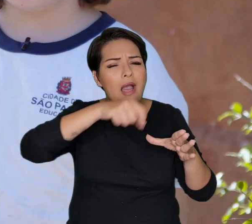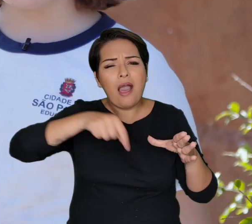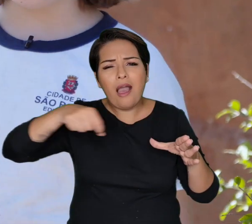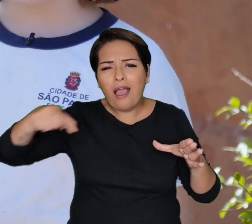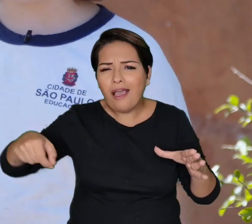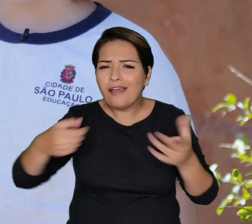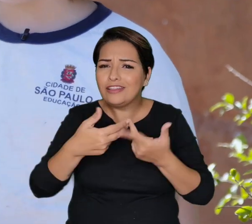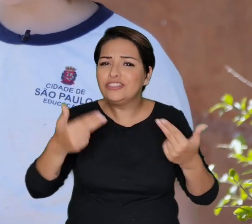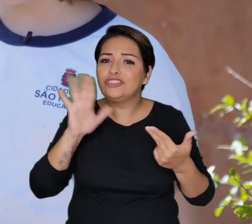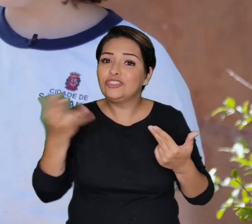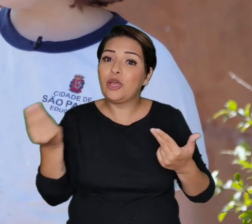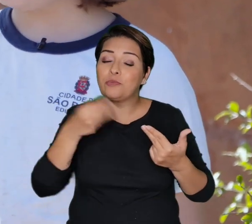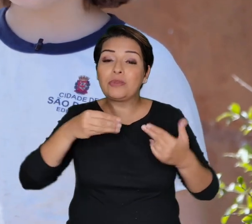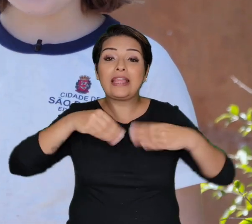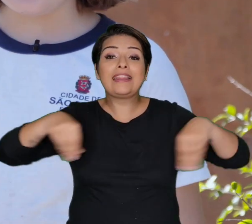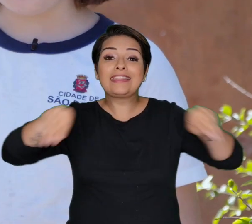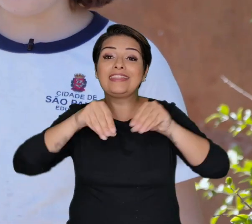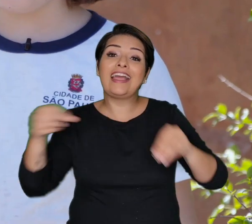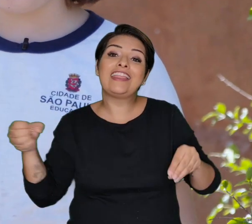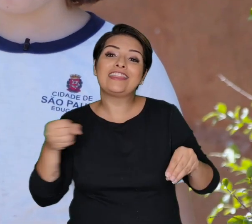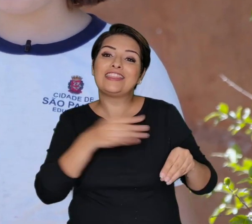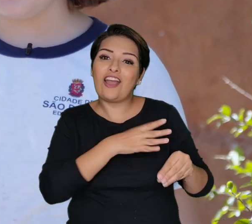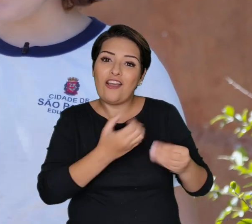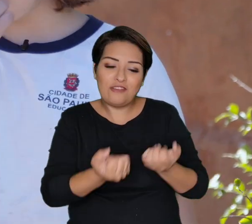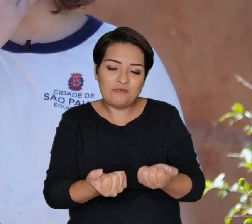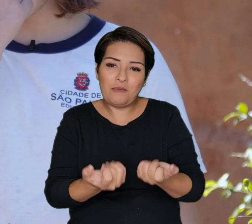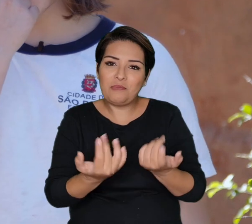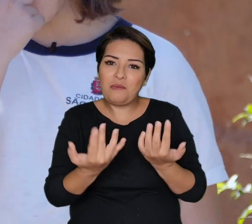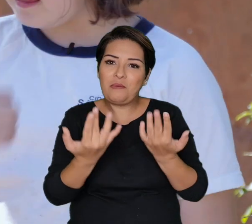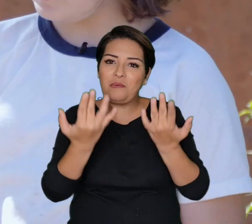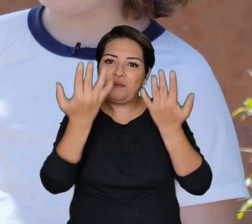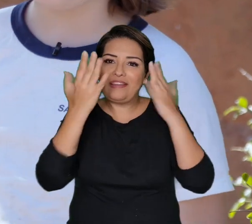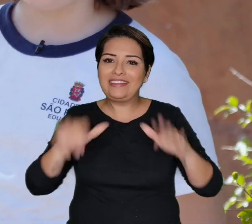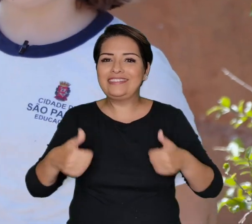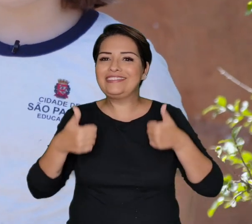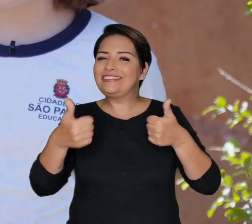Eu já coloquei até uma terra nova para as plantinhas crescerem melhor.